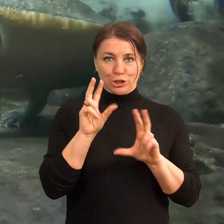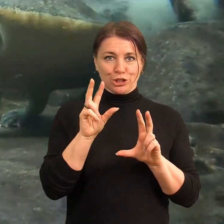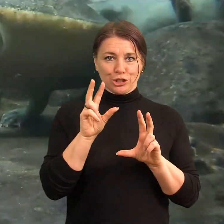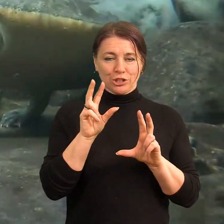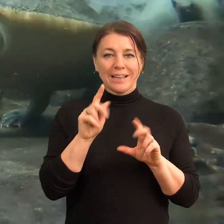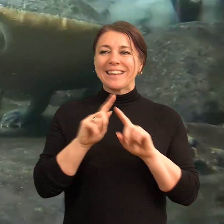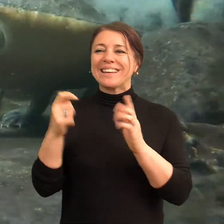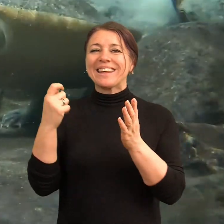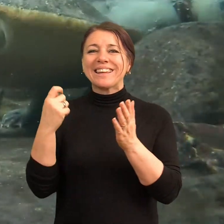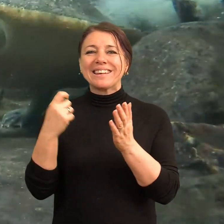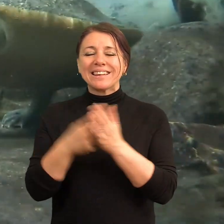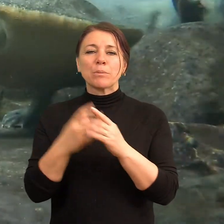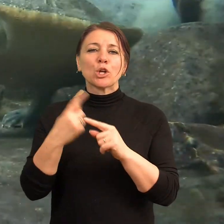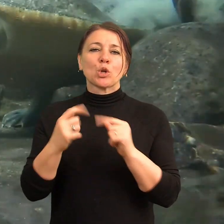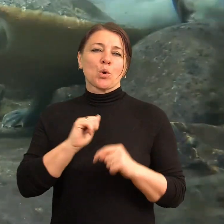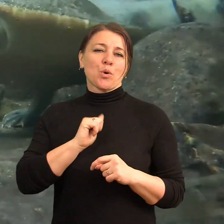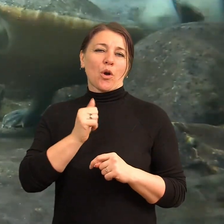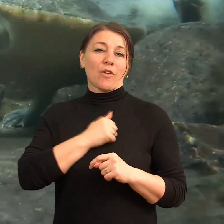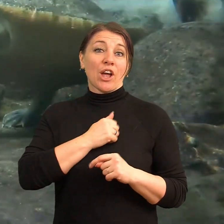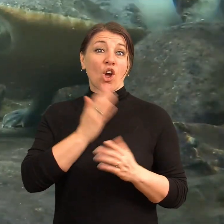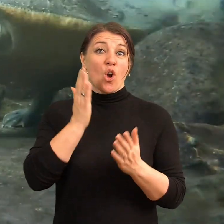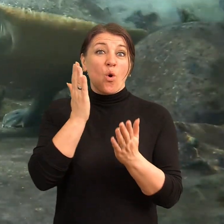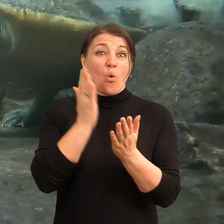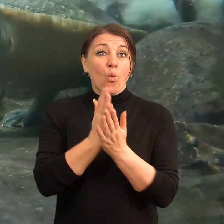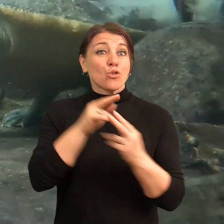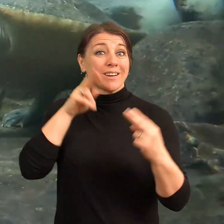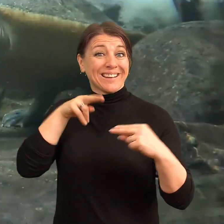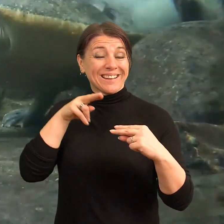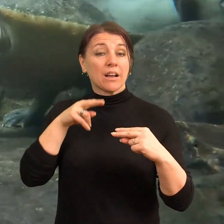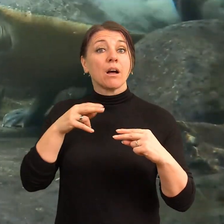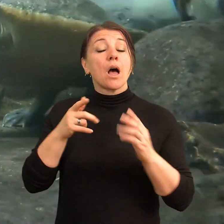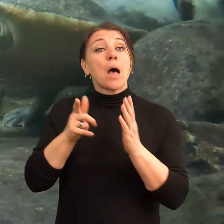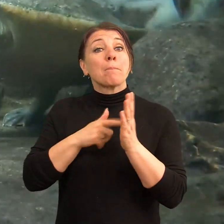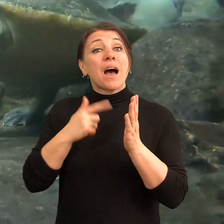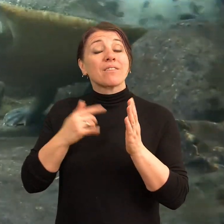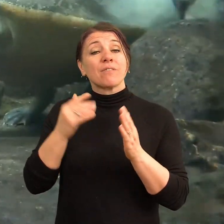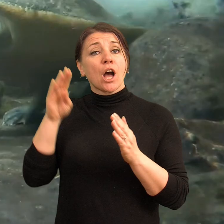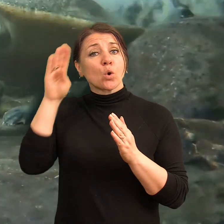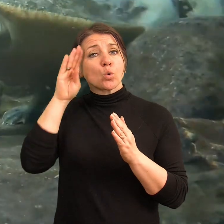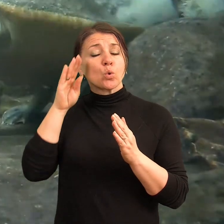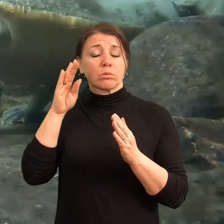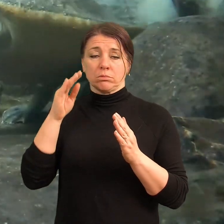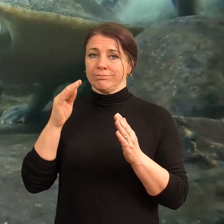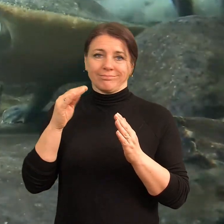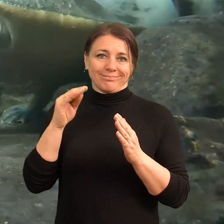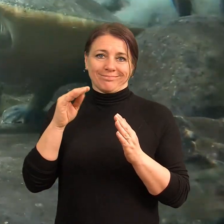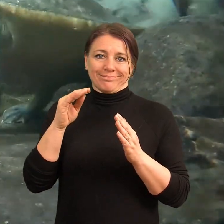Jiné druhy jsou však odvážnější a v době námluv se samcům objevují barvy jako červená, modrá, žlutá či zelená.